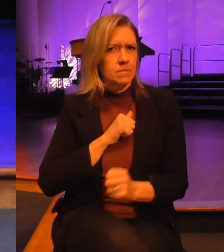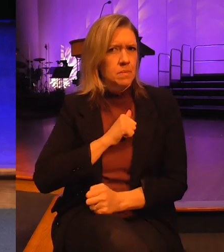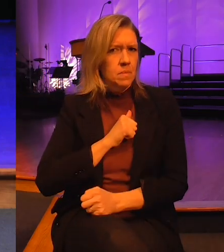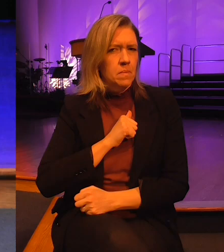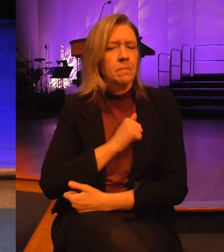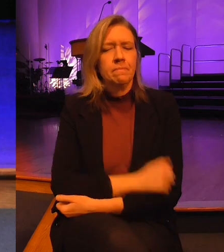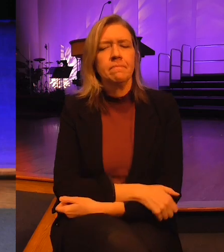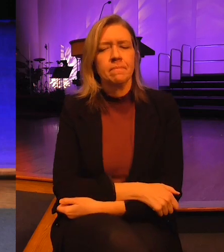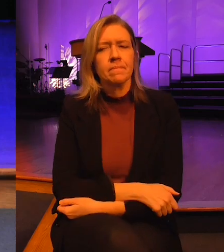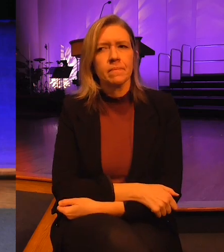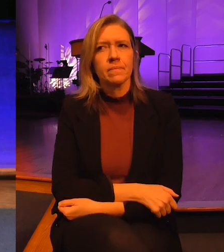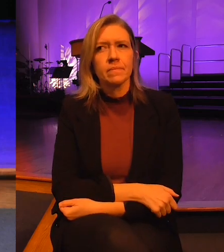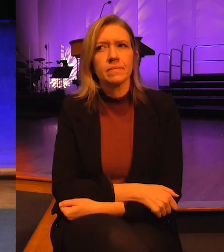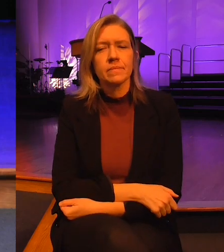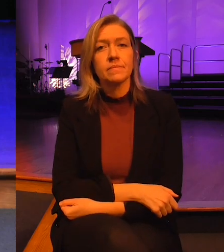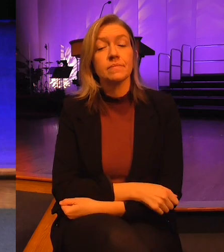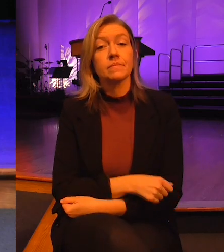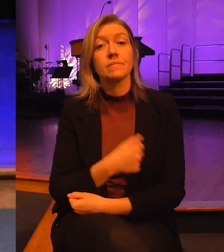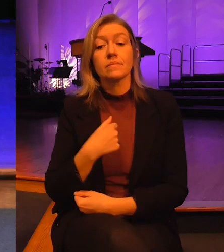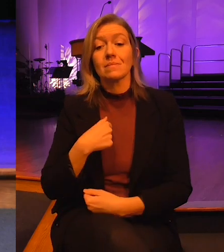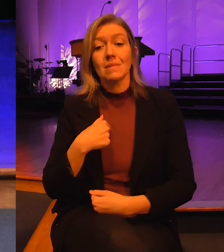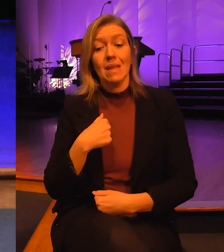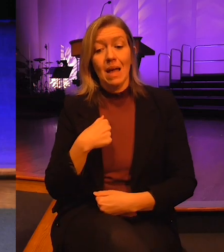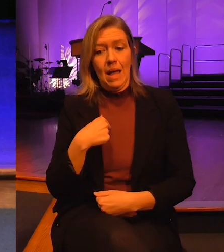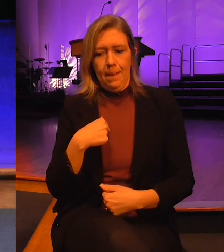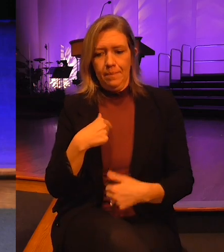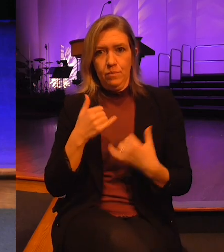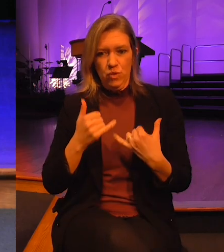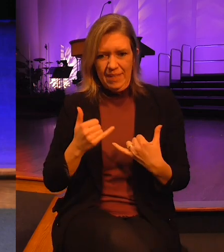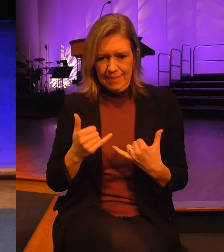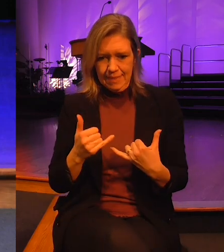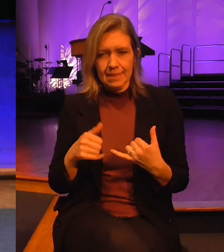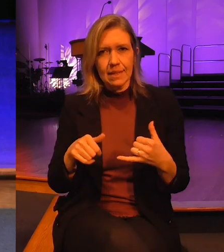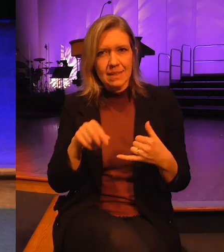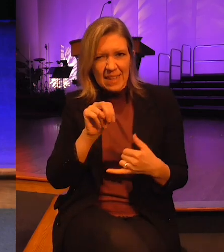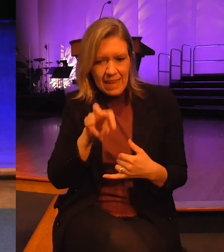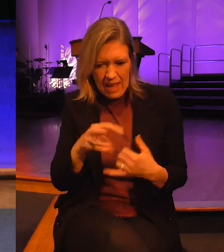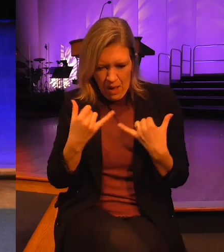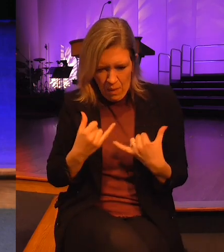diré el estoy presente en el como estoy presente en el ahora Dios se encarga de cada